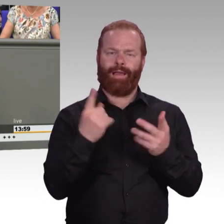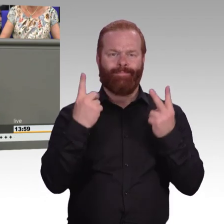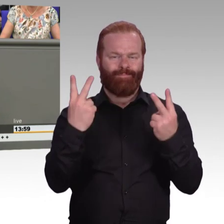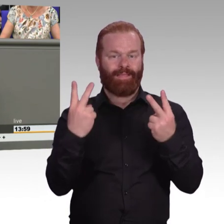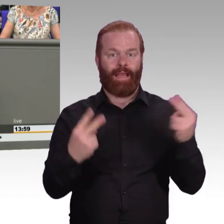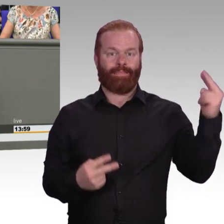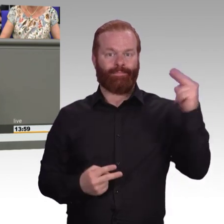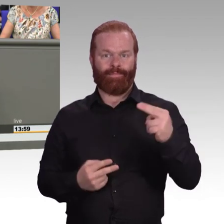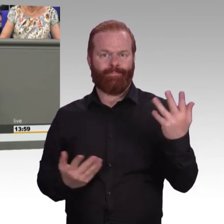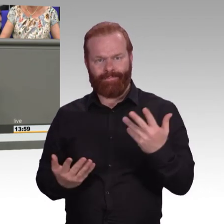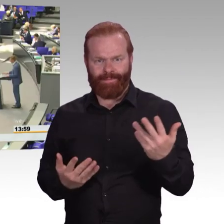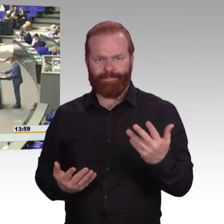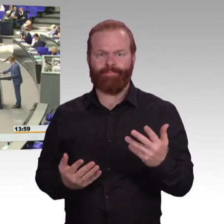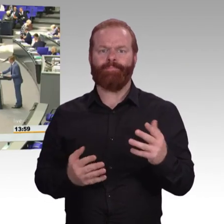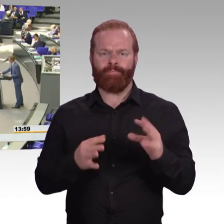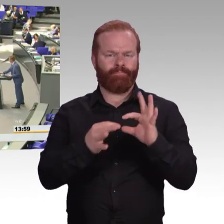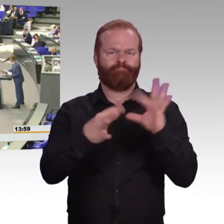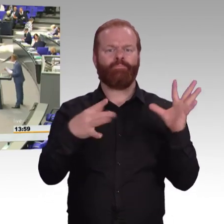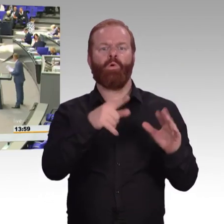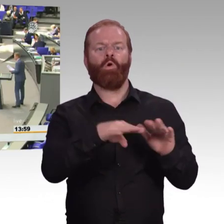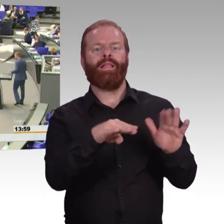(Beifall) Herzlichen Dank.